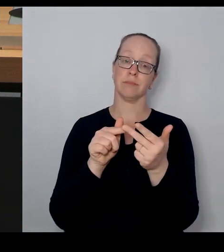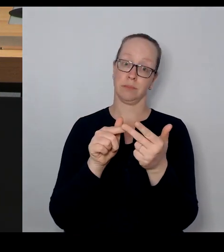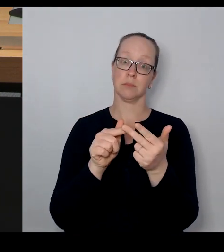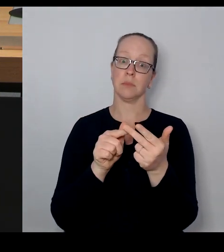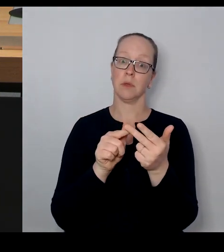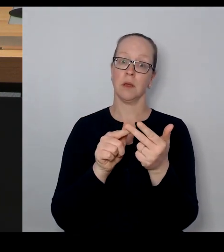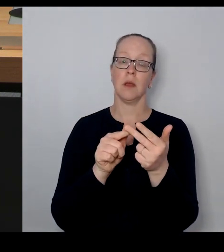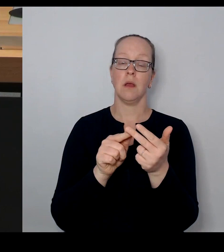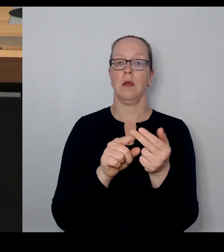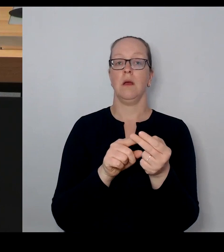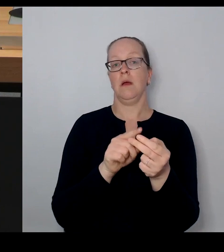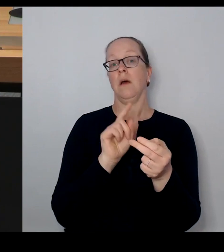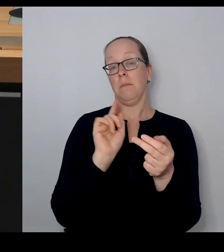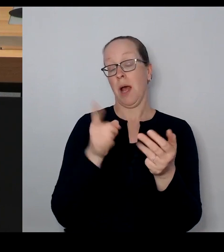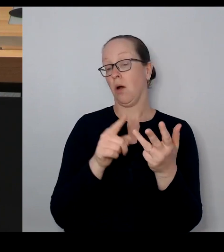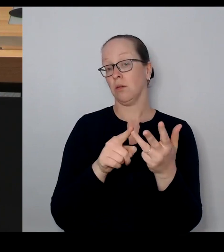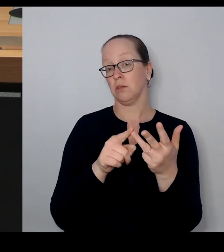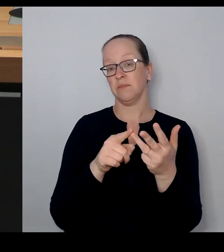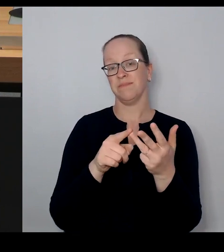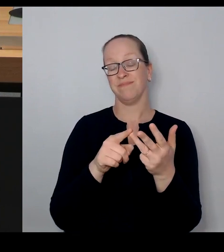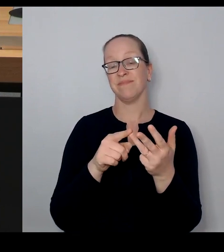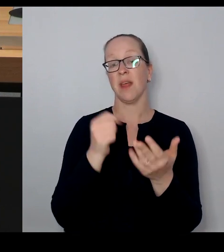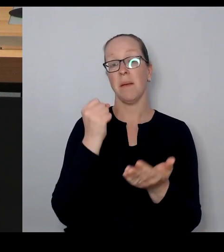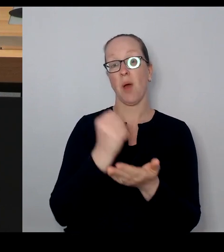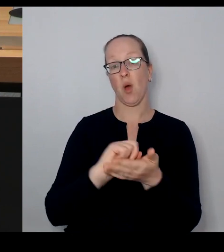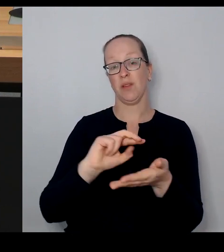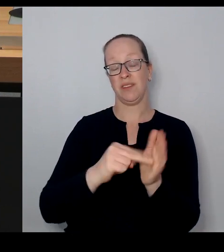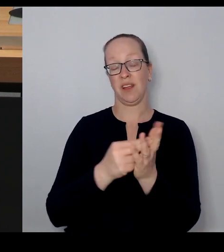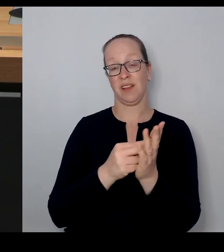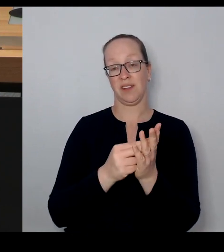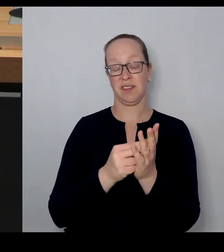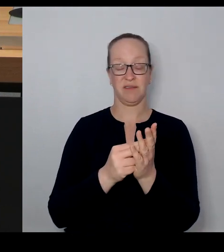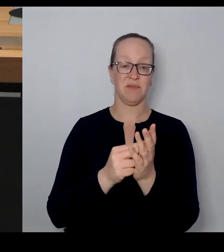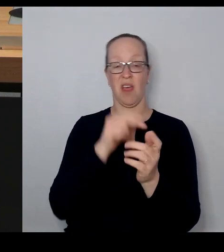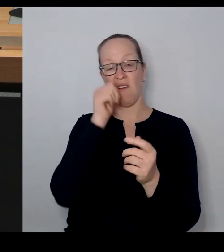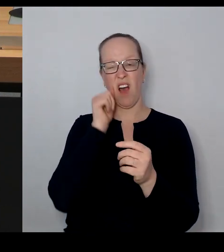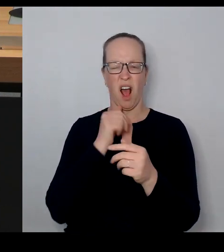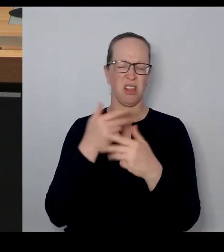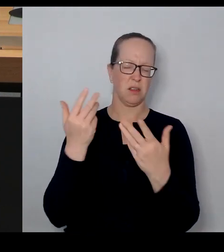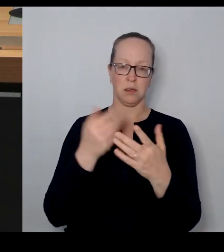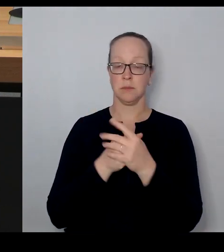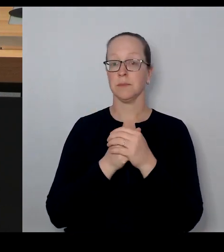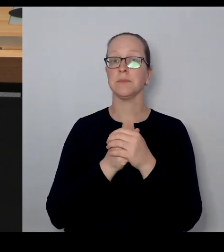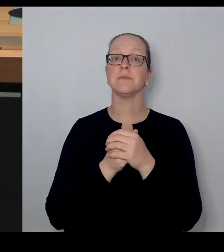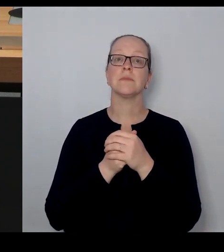Gleichwohl stehen wir in der Verantwortung für die Menschen, insbesondere dann, wenn sie sich in so schwierigen